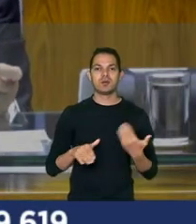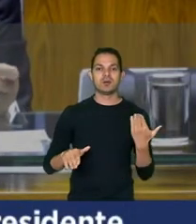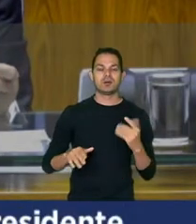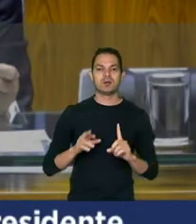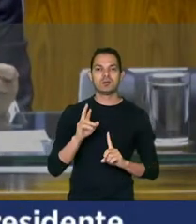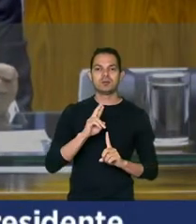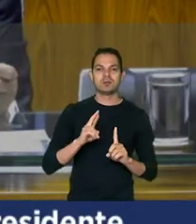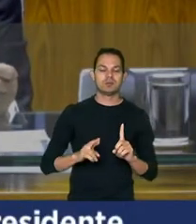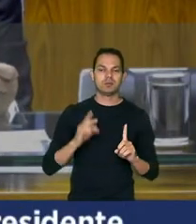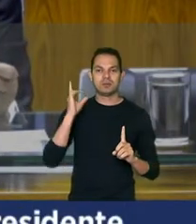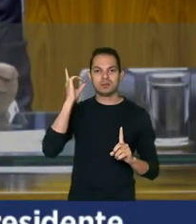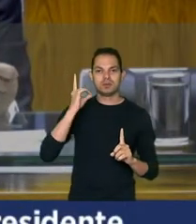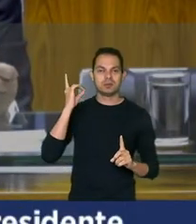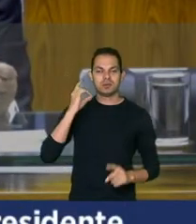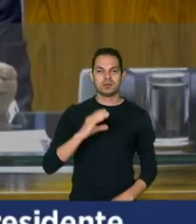POSSA APROVAR ESTA EMENDA.